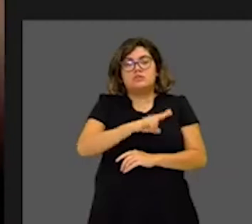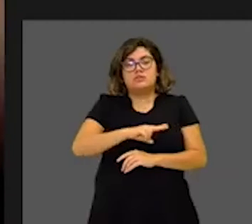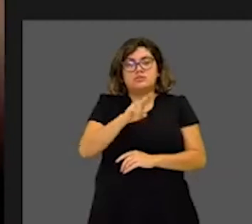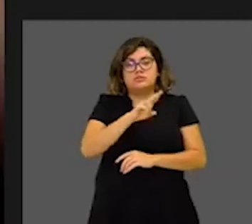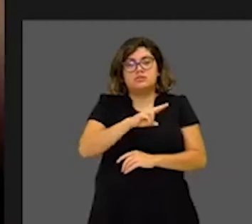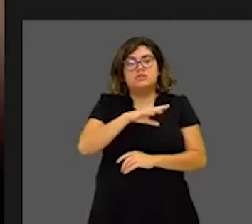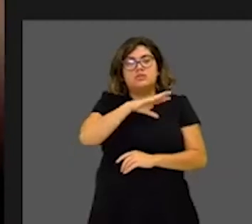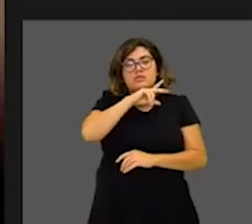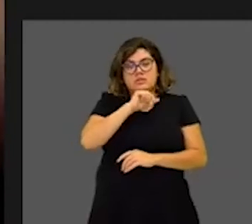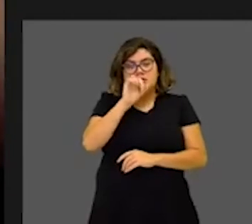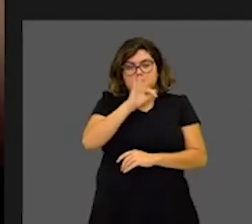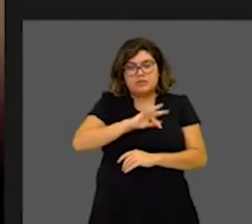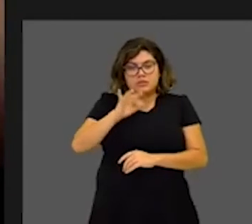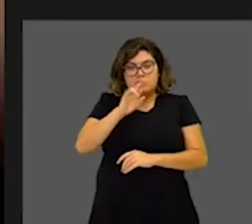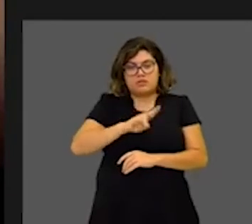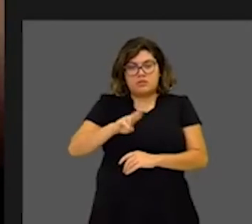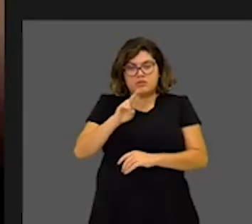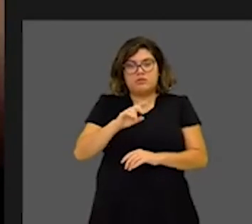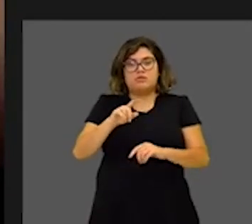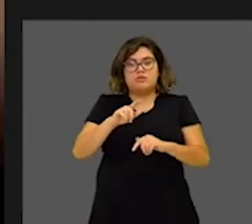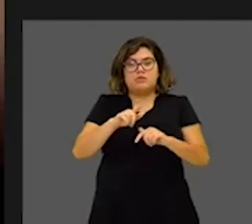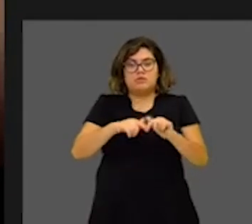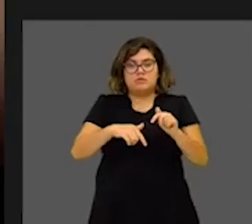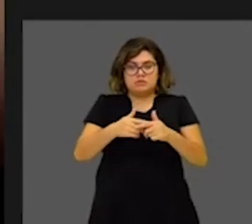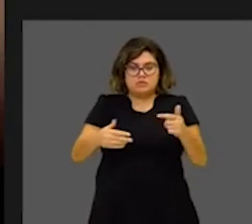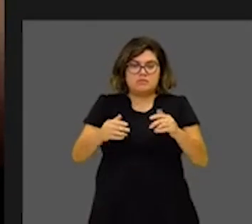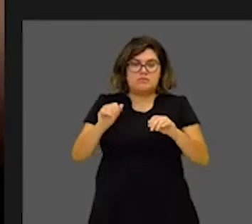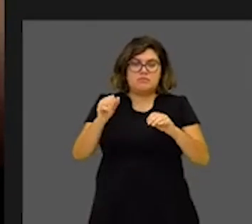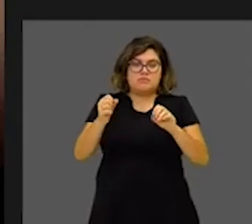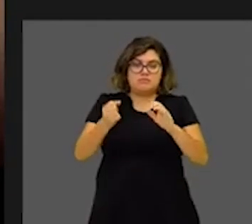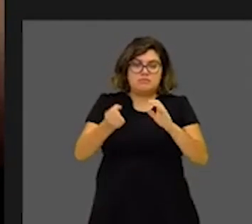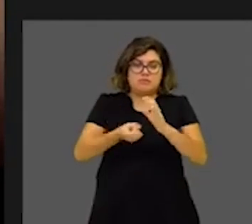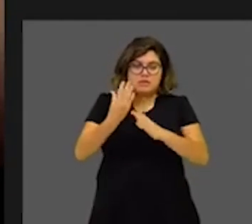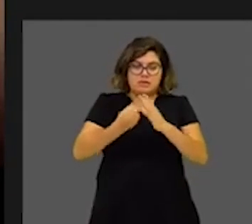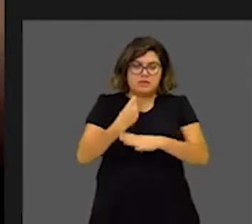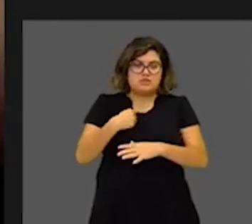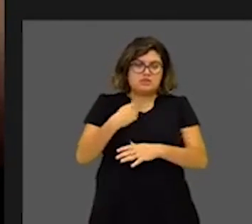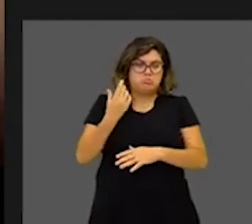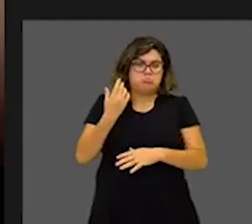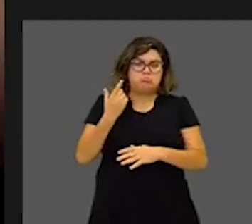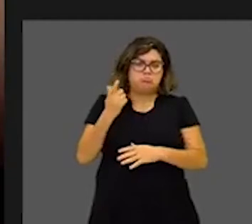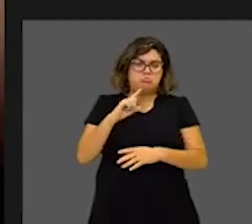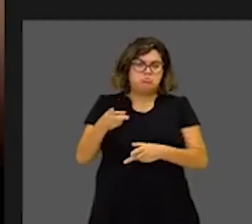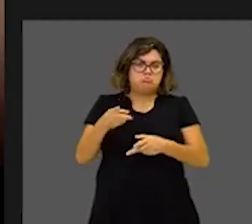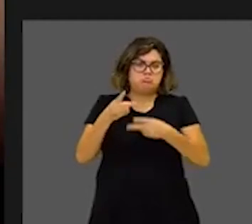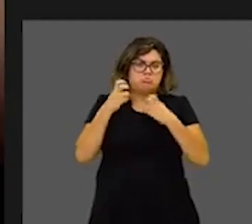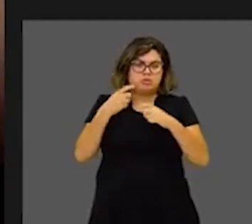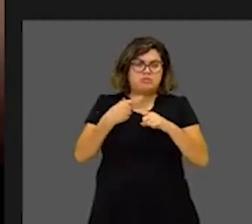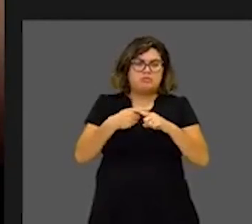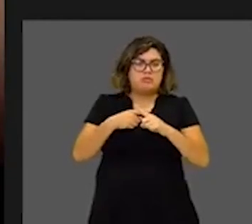recebimento das contas partidárias é a gente não entendeu muito bem porque essa essa decisão mas